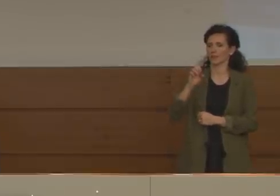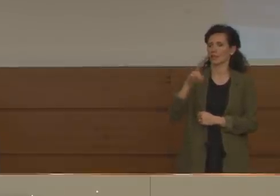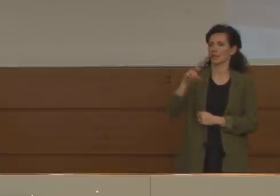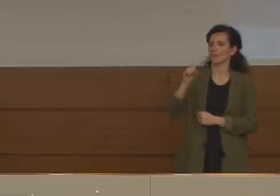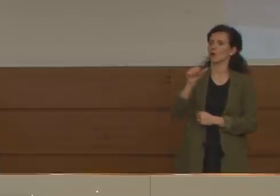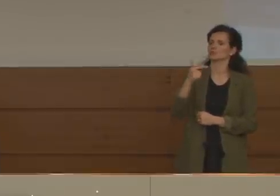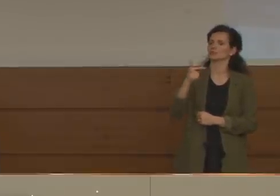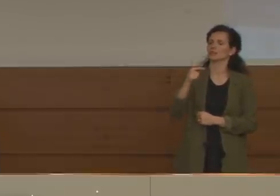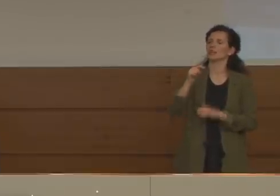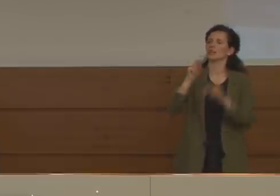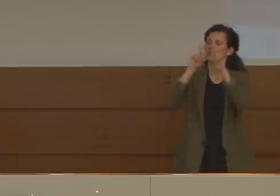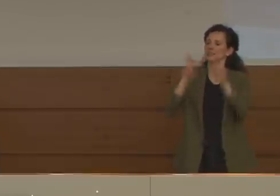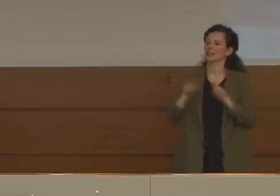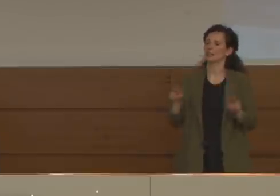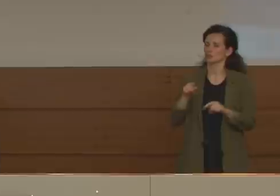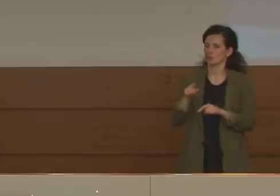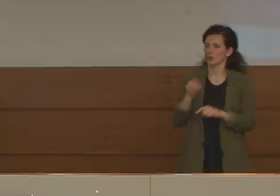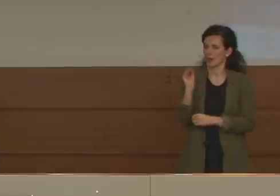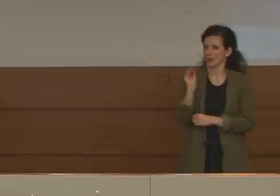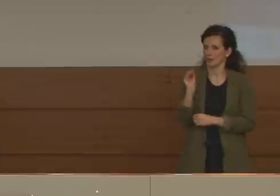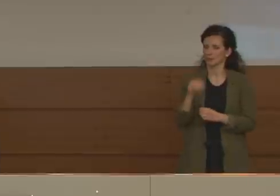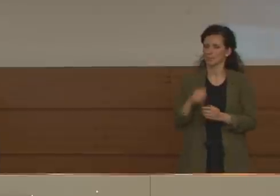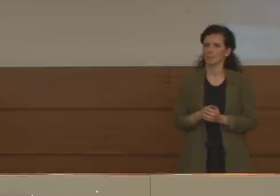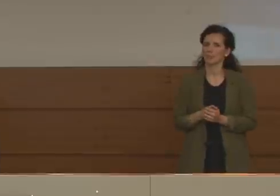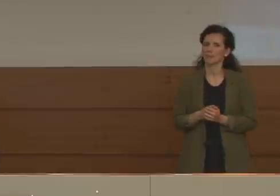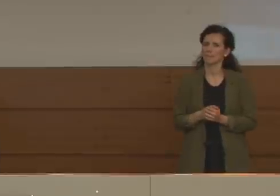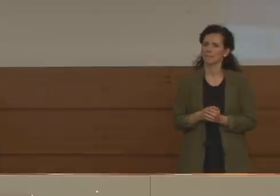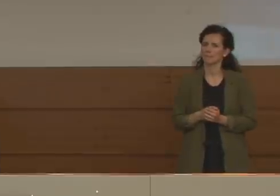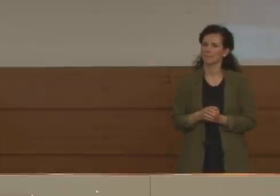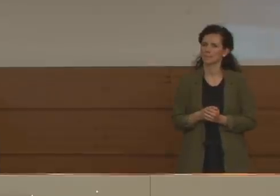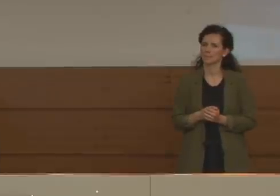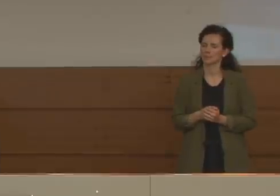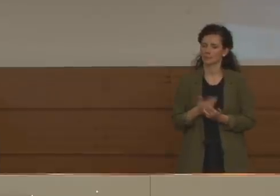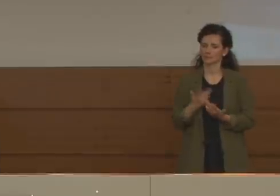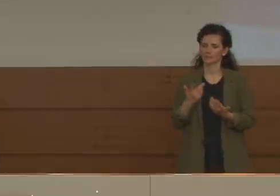Volevo farvi una domanda su quello che è un possibile modello Bologna.